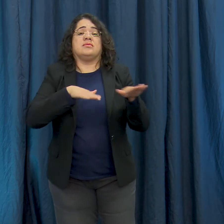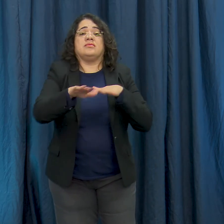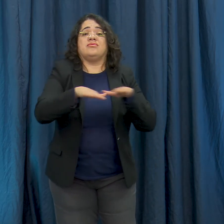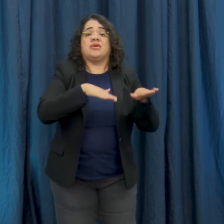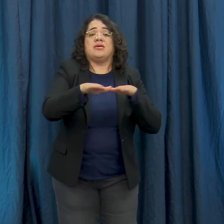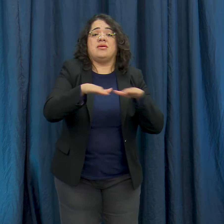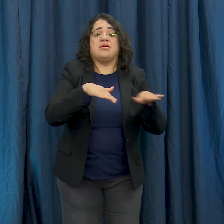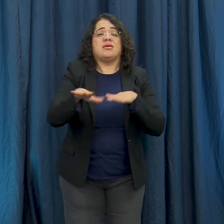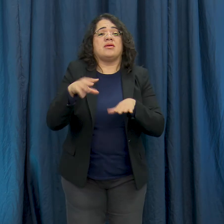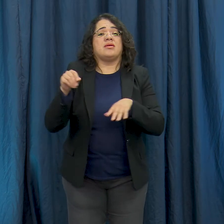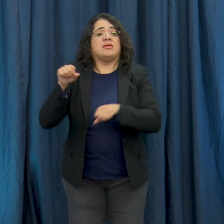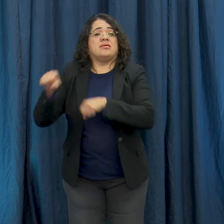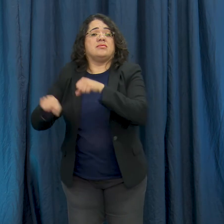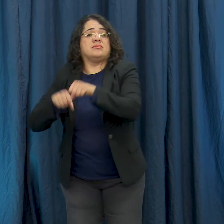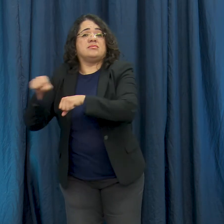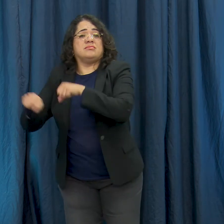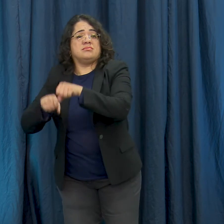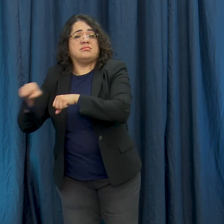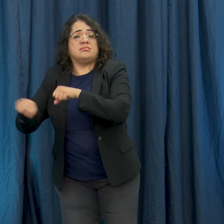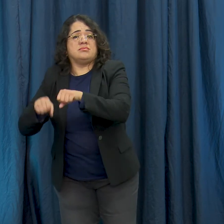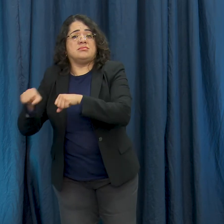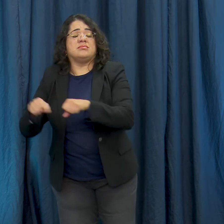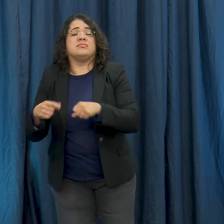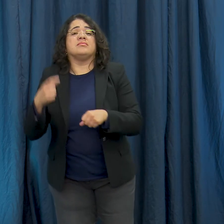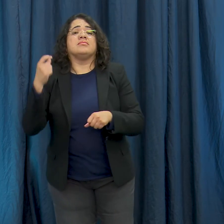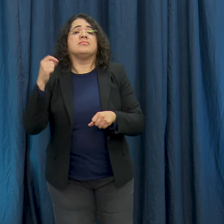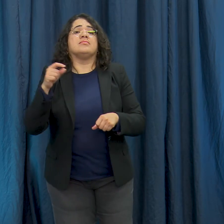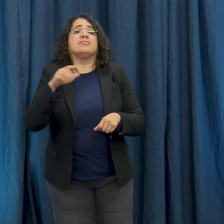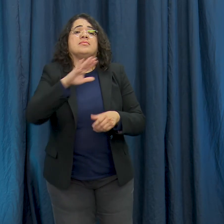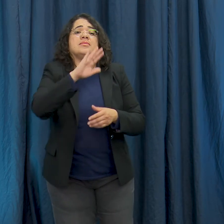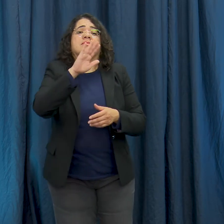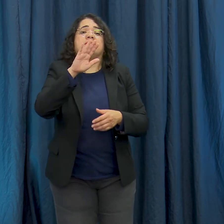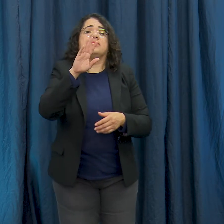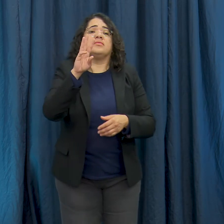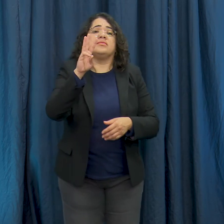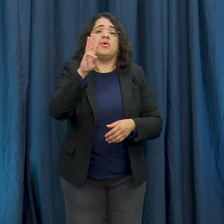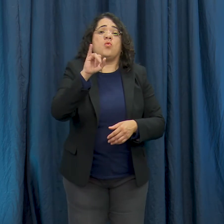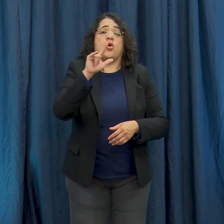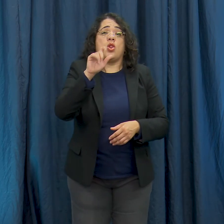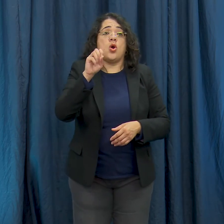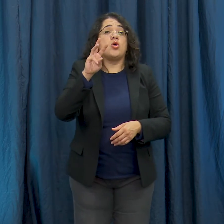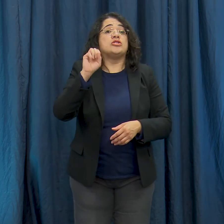las Senderos están en centros de natural esse y el parque de vuelo spring una vez